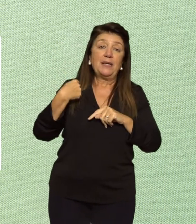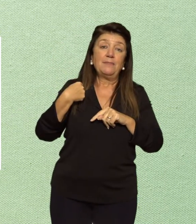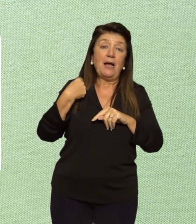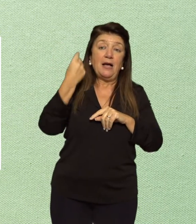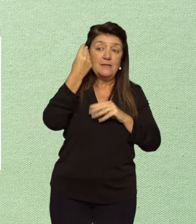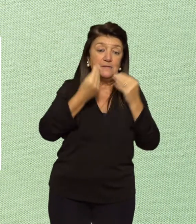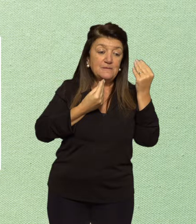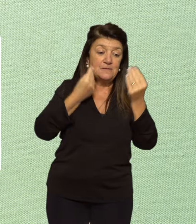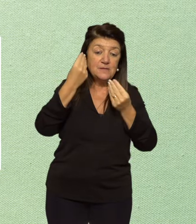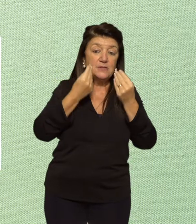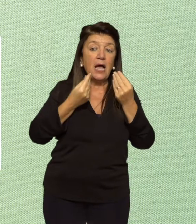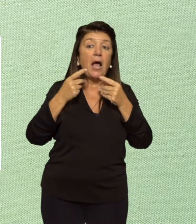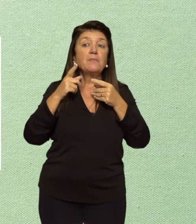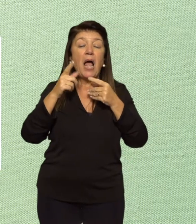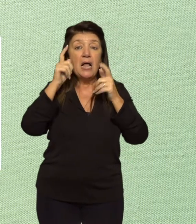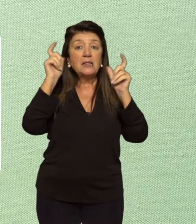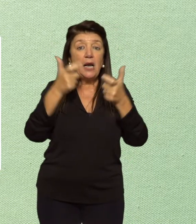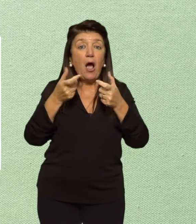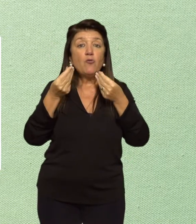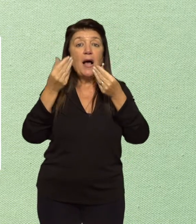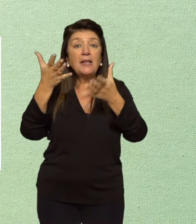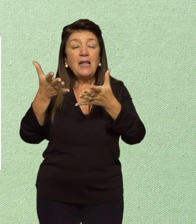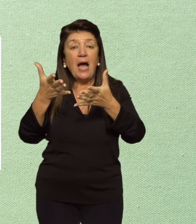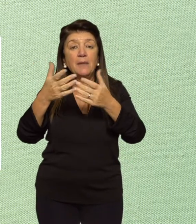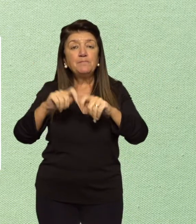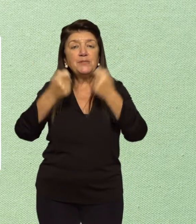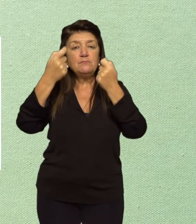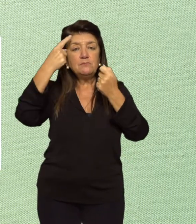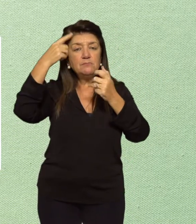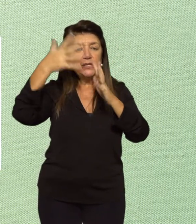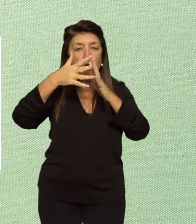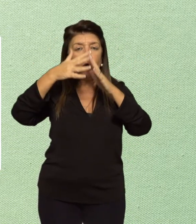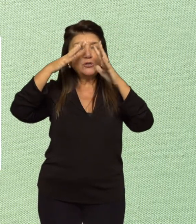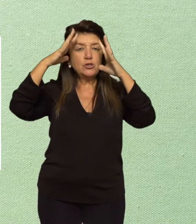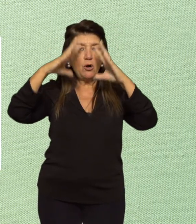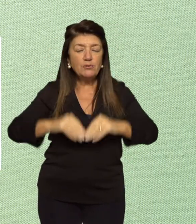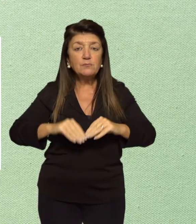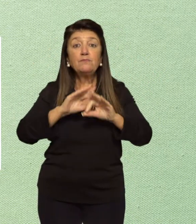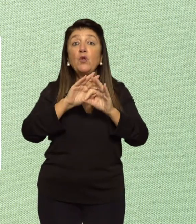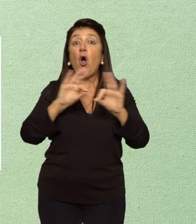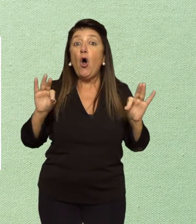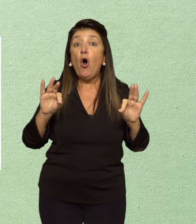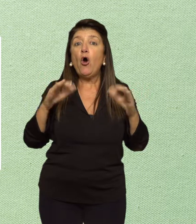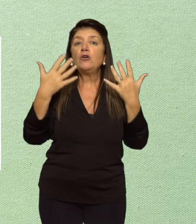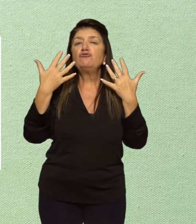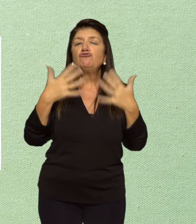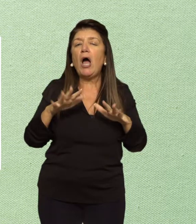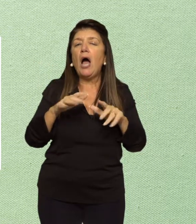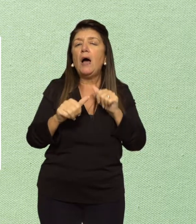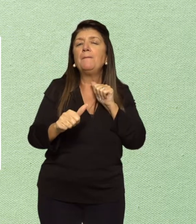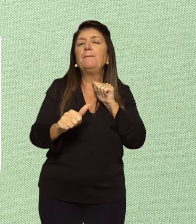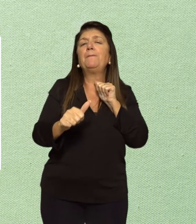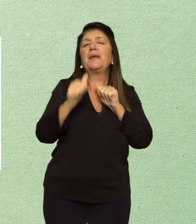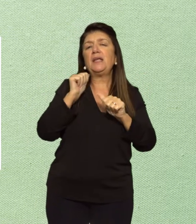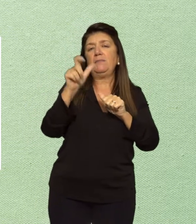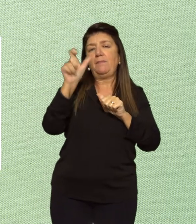creato una frattura psichica. Oppure questa persona in seguito